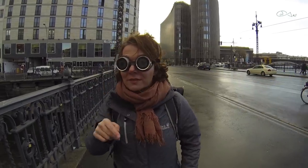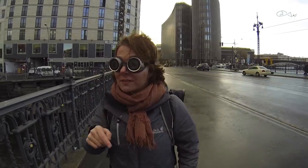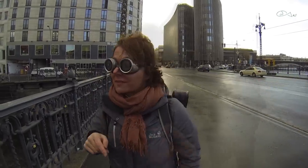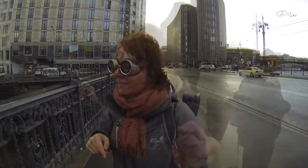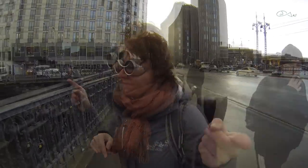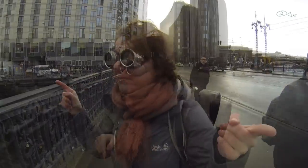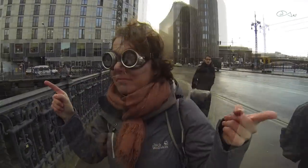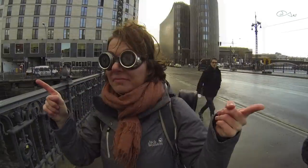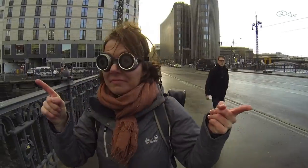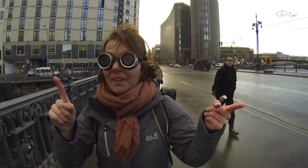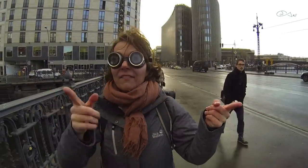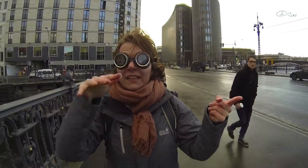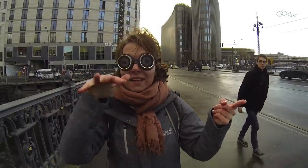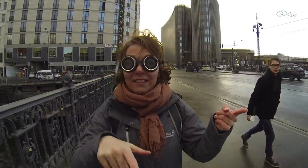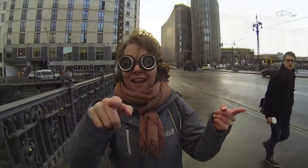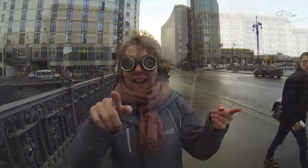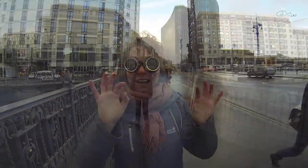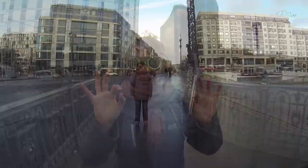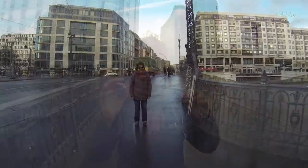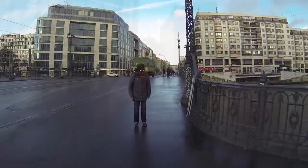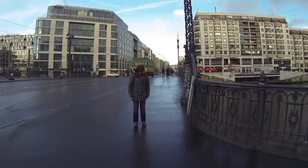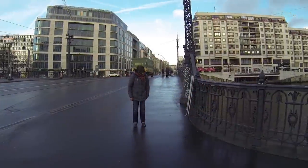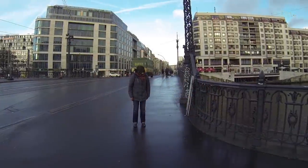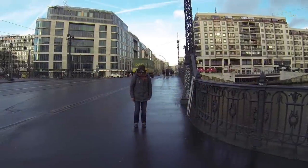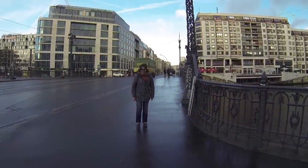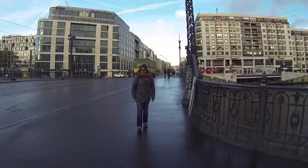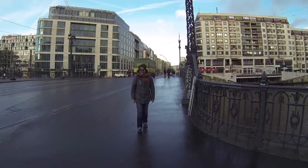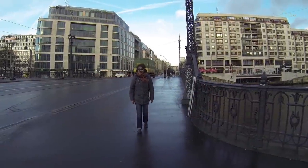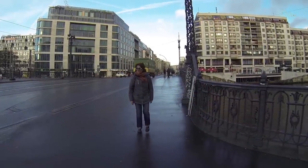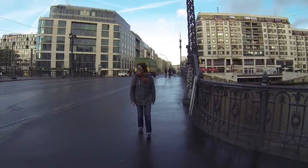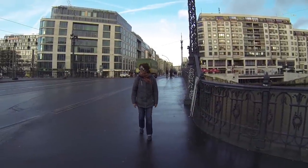Da bist du! (Autos fahren vorbei)